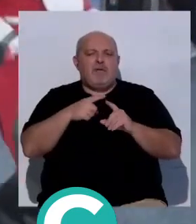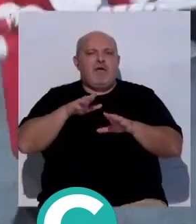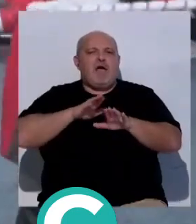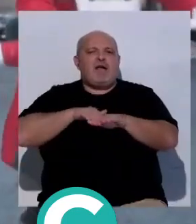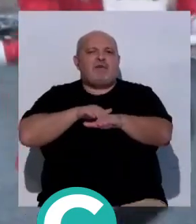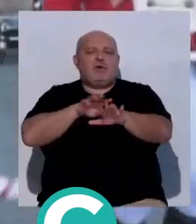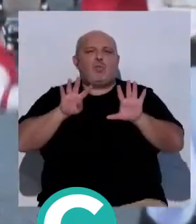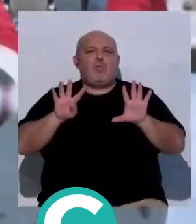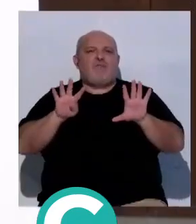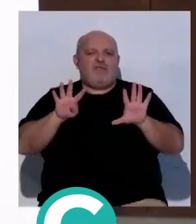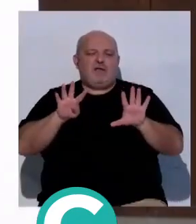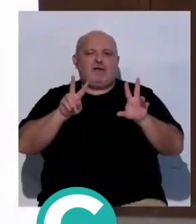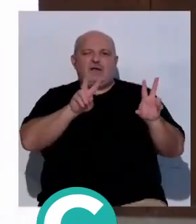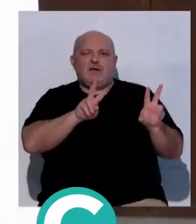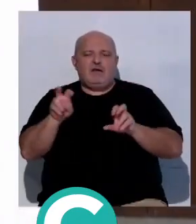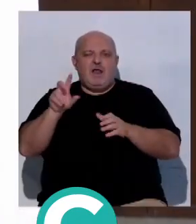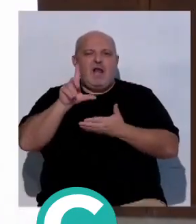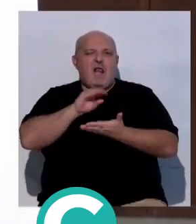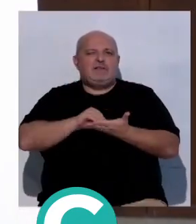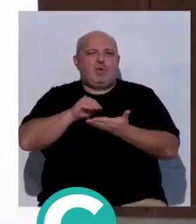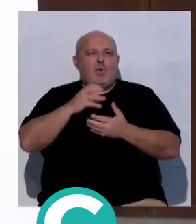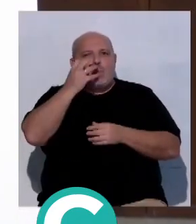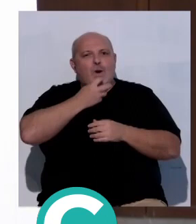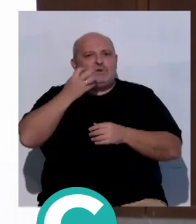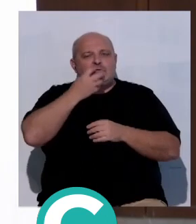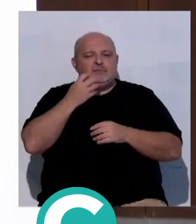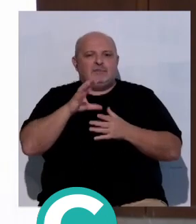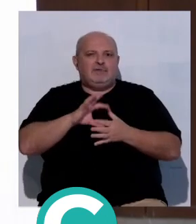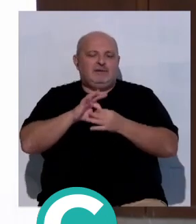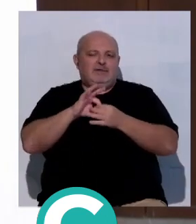nueve carrozas tematizada en la literatura de cuentos que es el hilo conductor de toda la